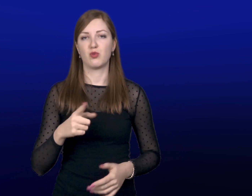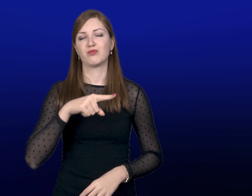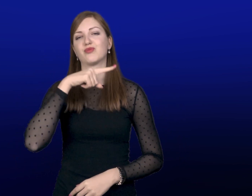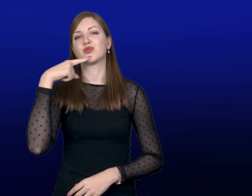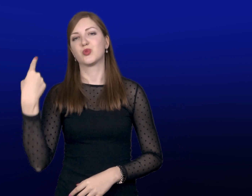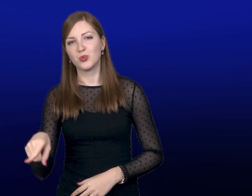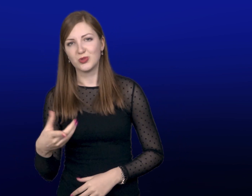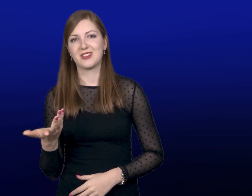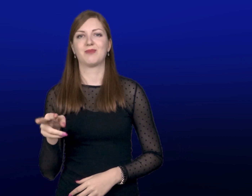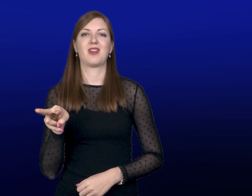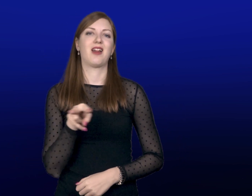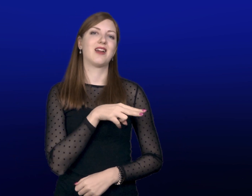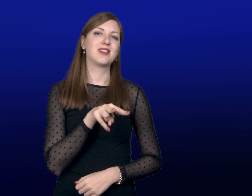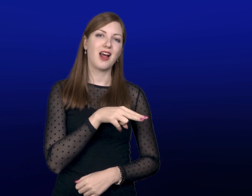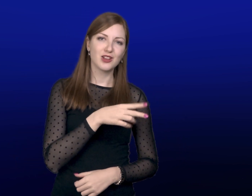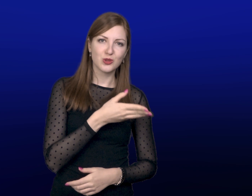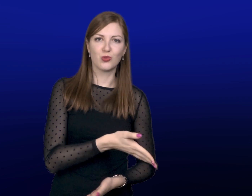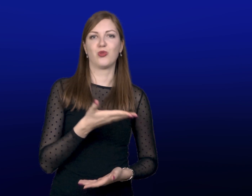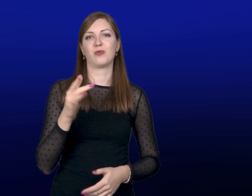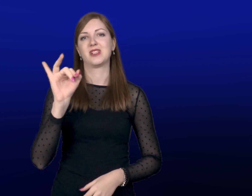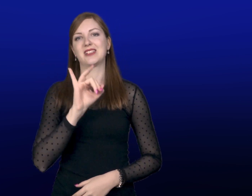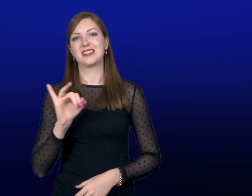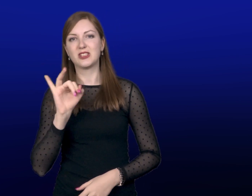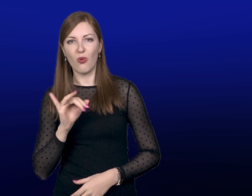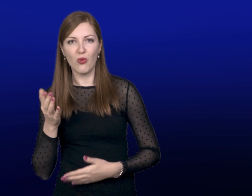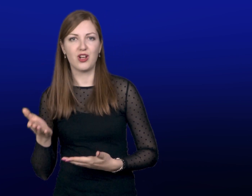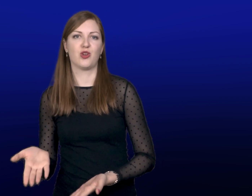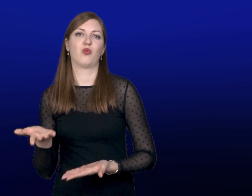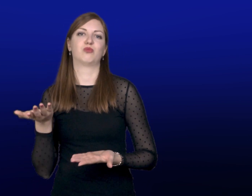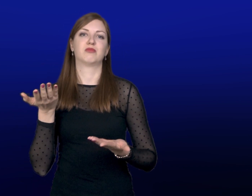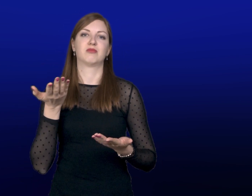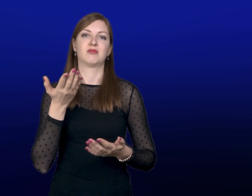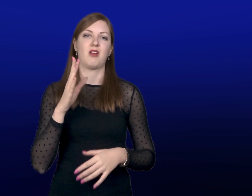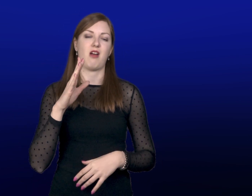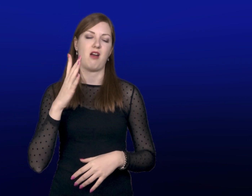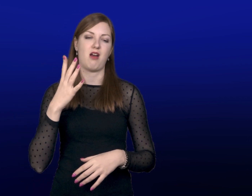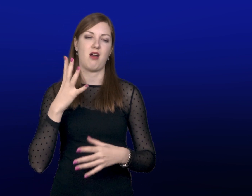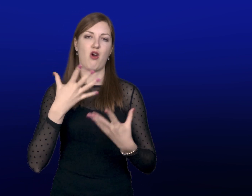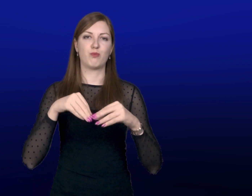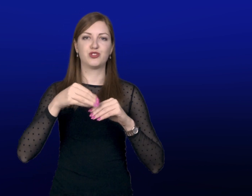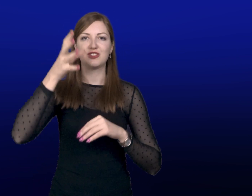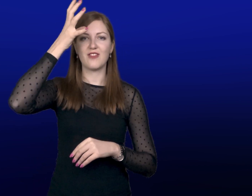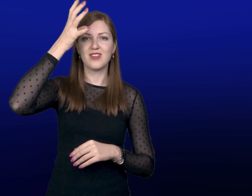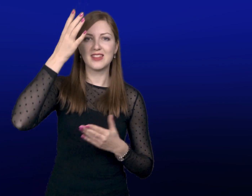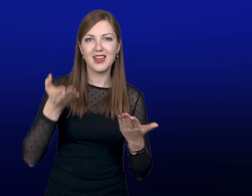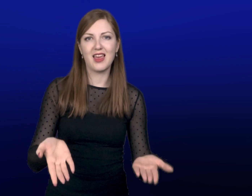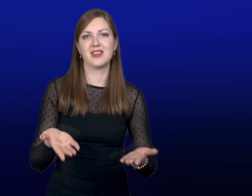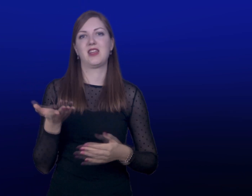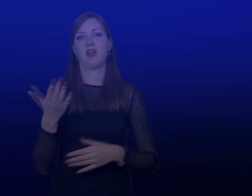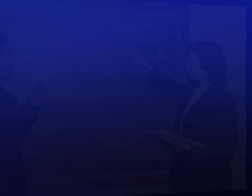русский, литературу, историю, обществоведение,